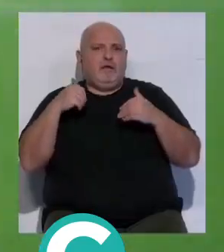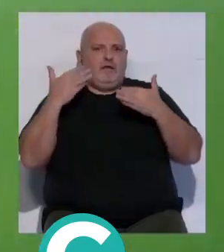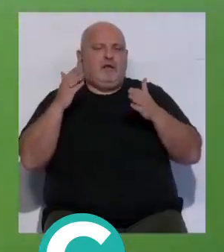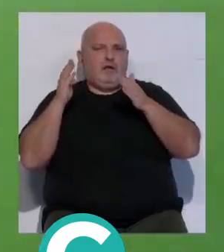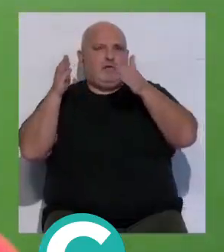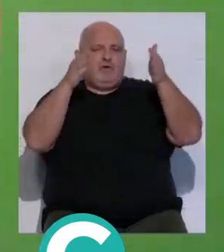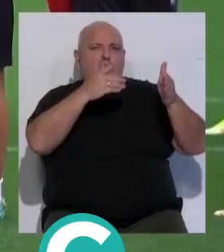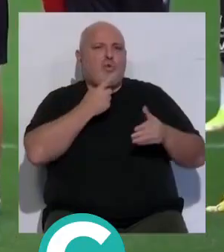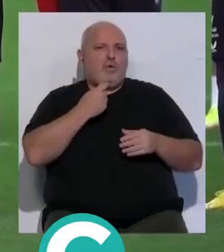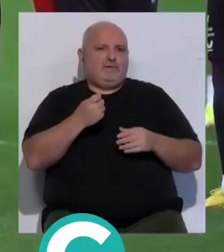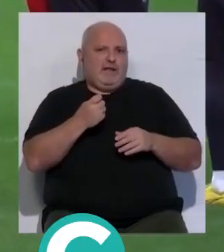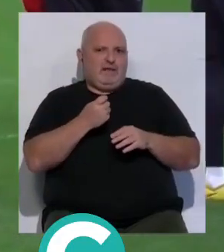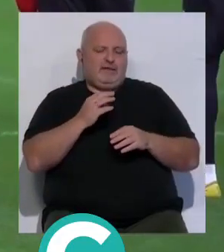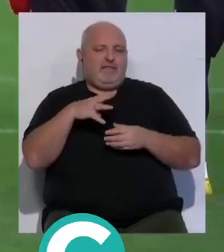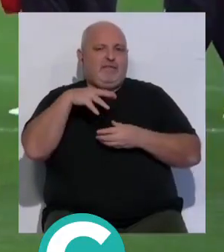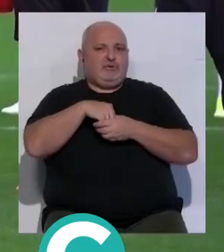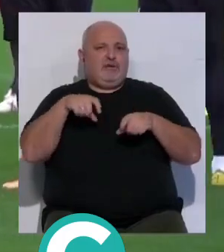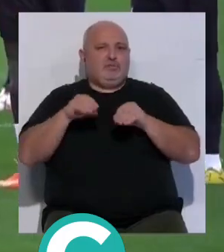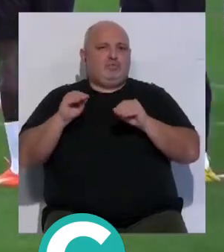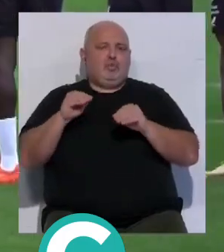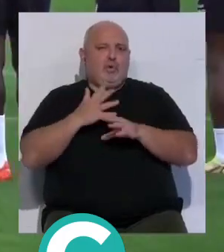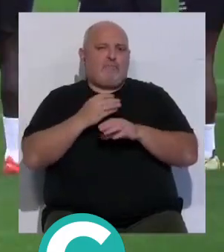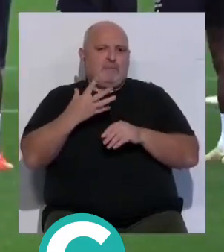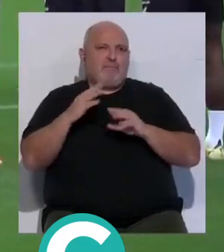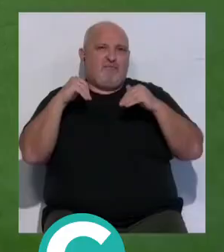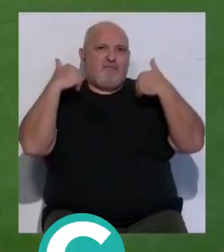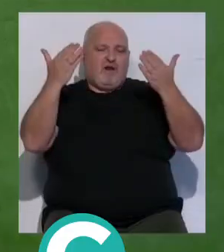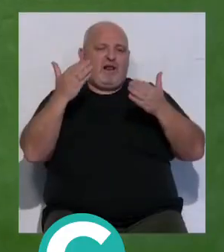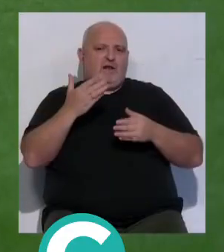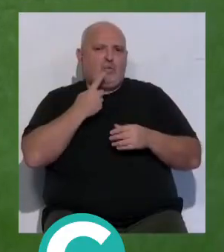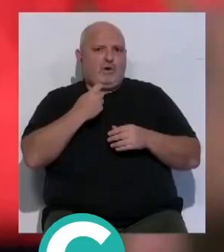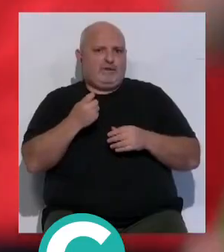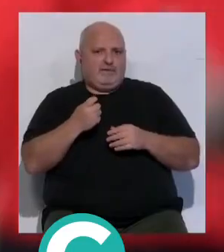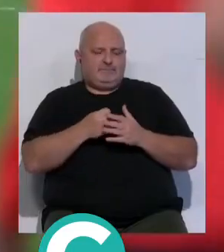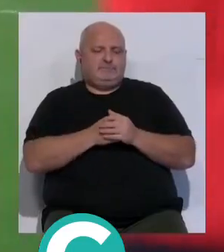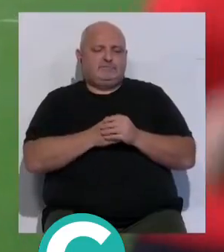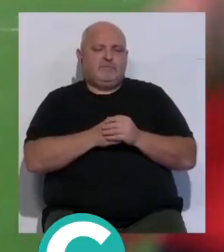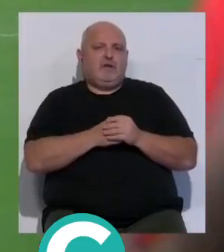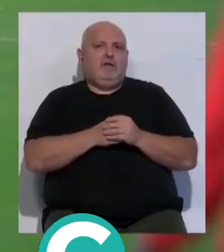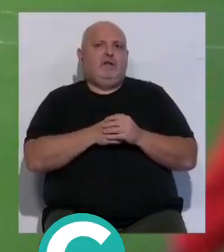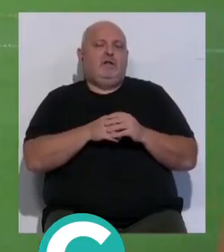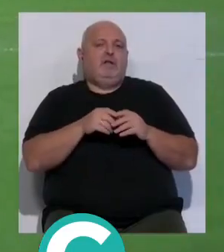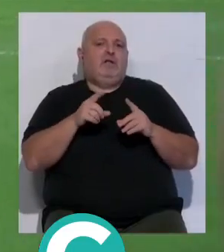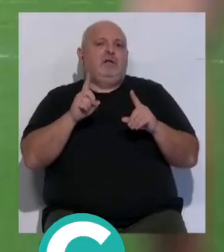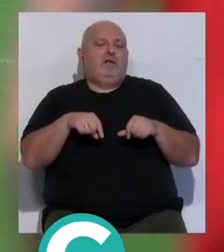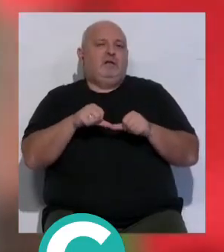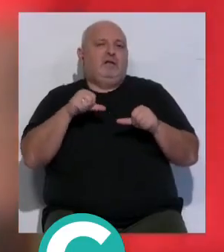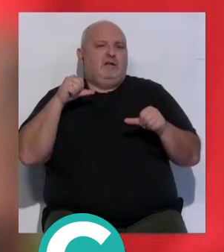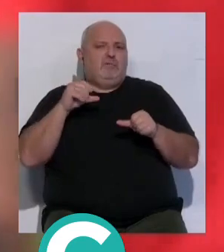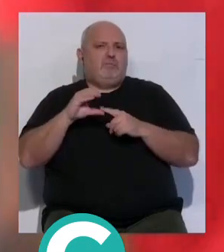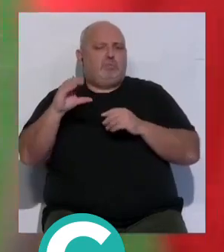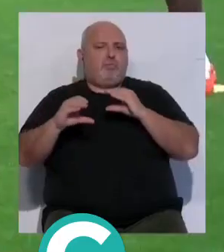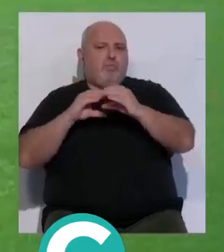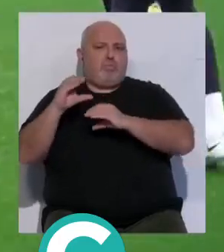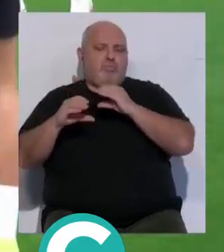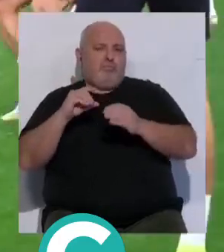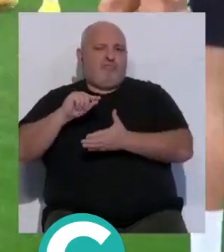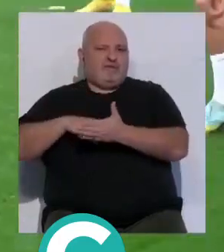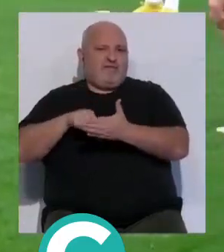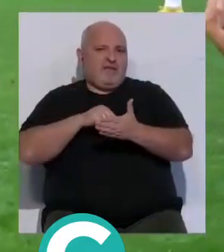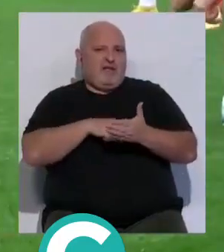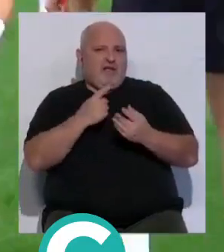costado bastante es un equipo que se hizo y son muy buenas inversiones porque salí que vino antes